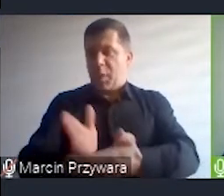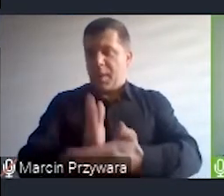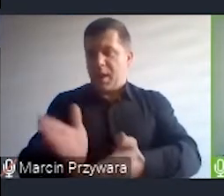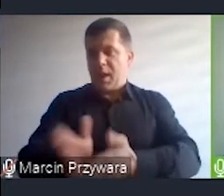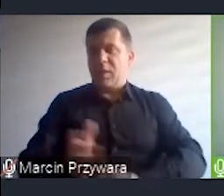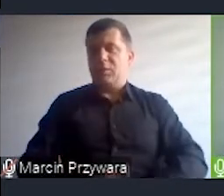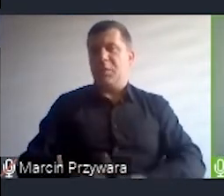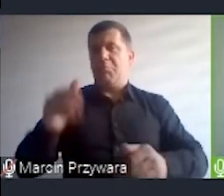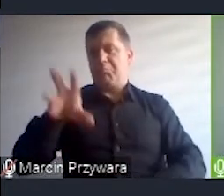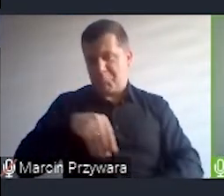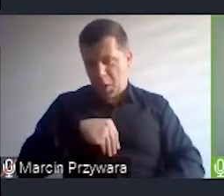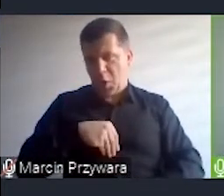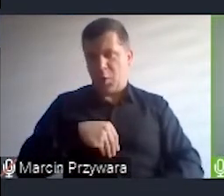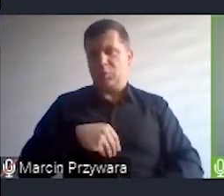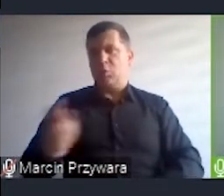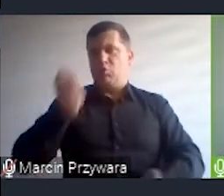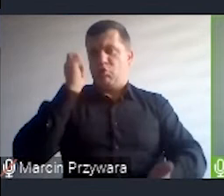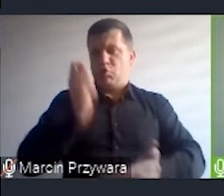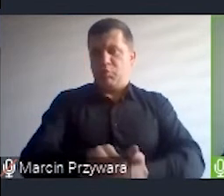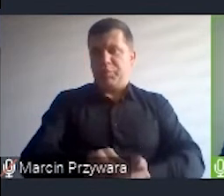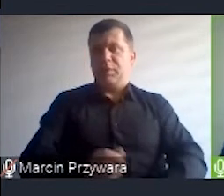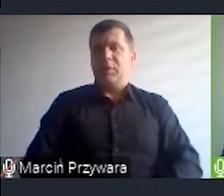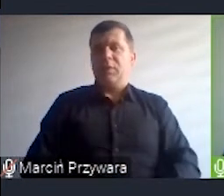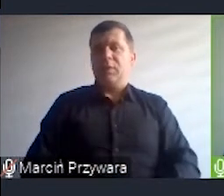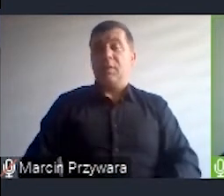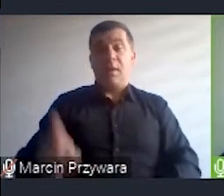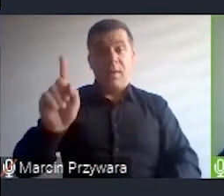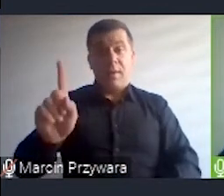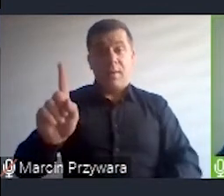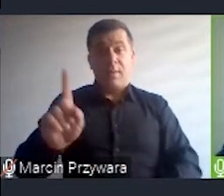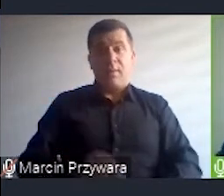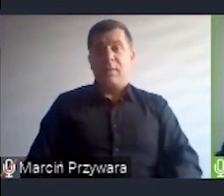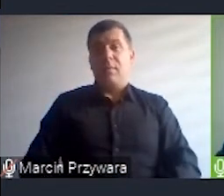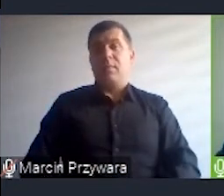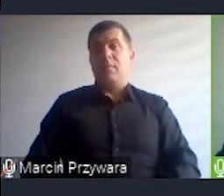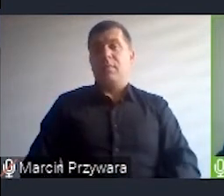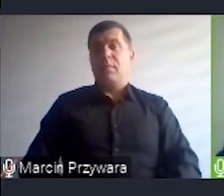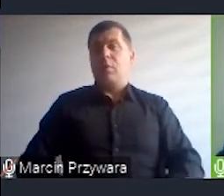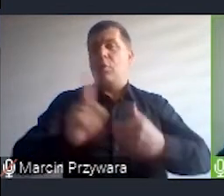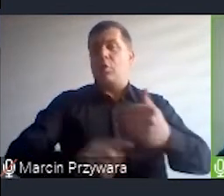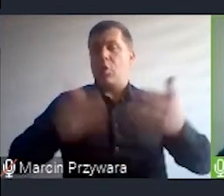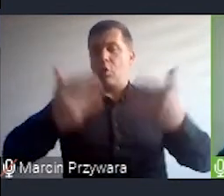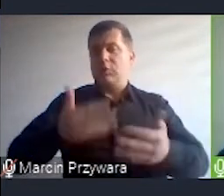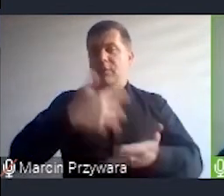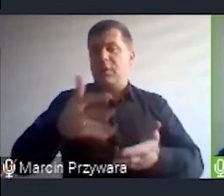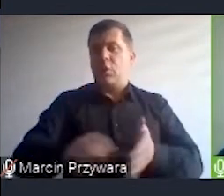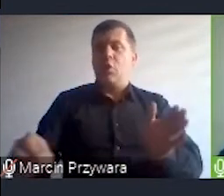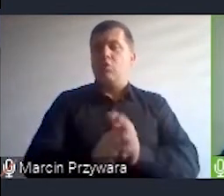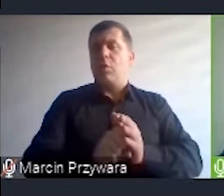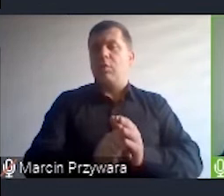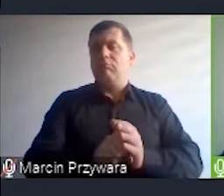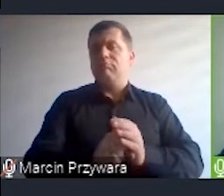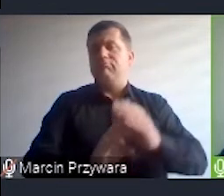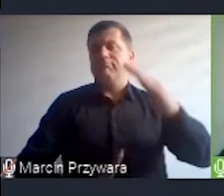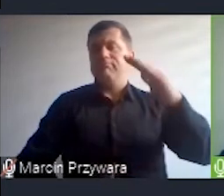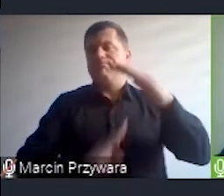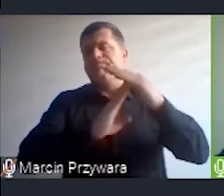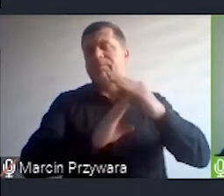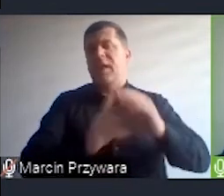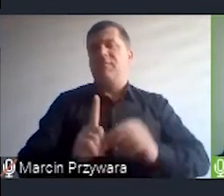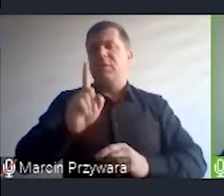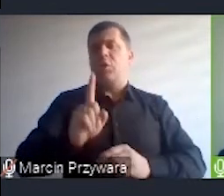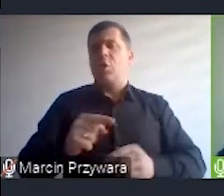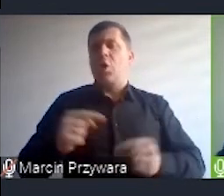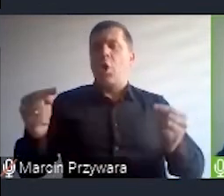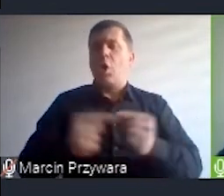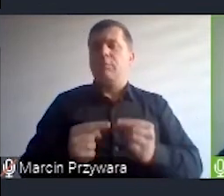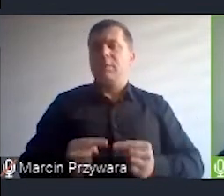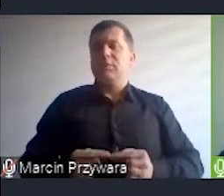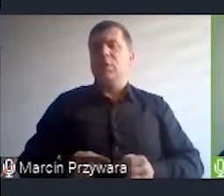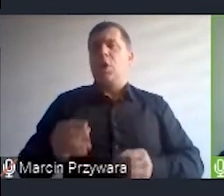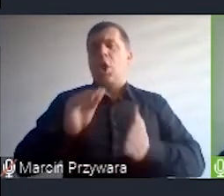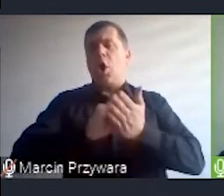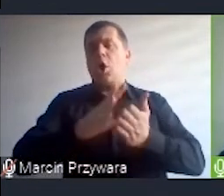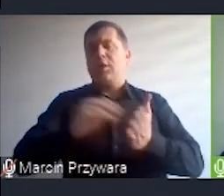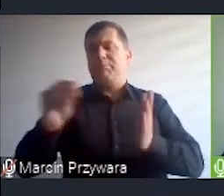mogą zostać kupione, ale rozlicza się wydatki do wysokości odpowiadające odpisom amortyzacyjnym